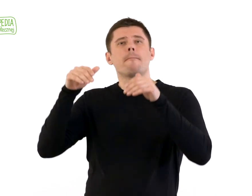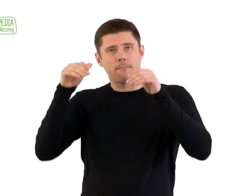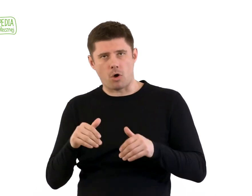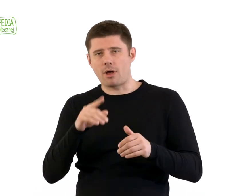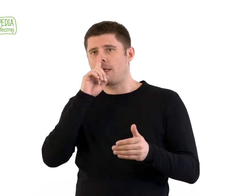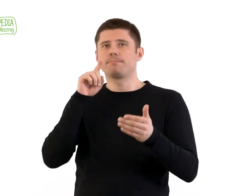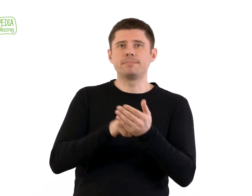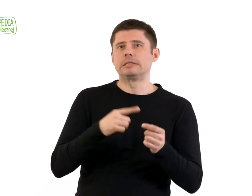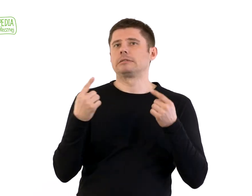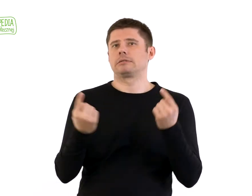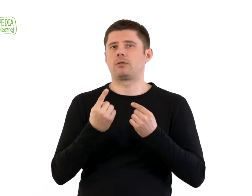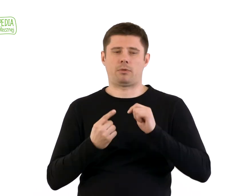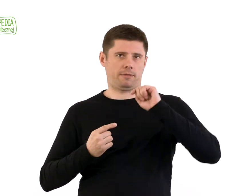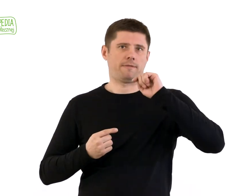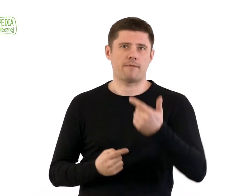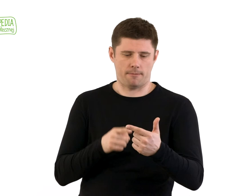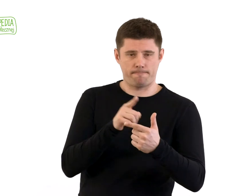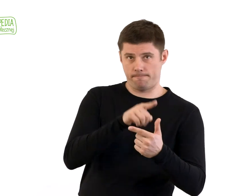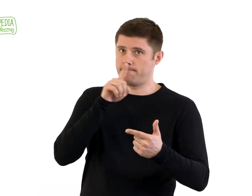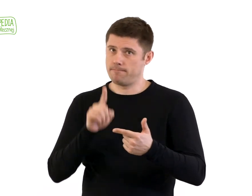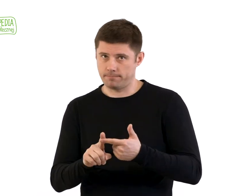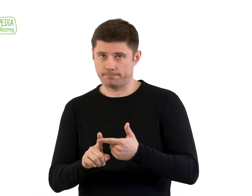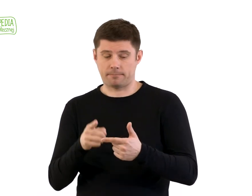Tak, może z tym że w przypadku: